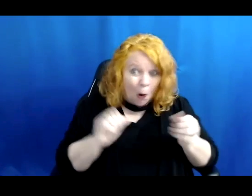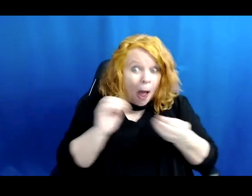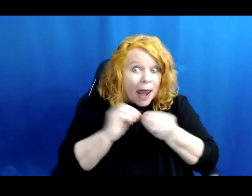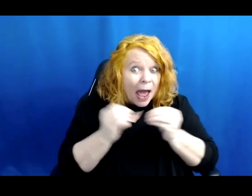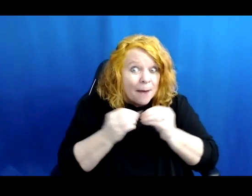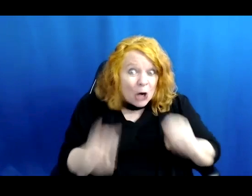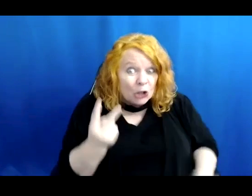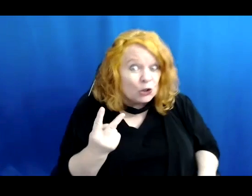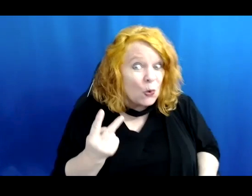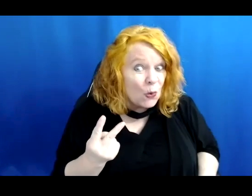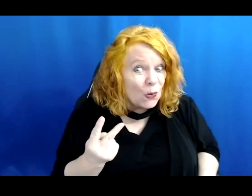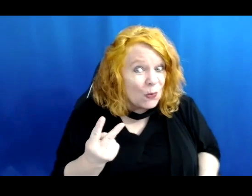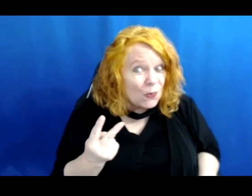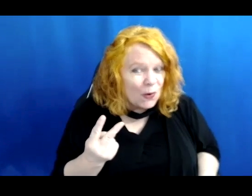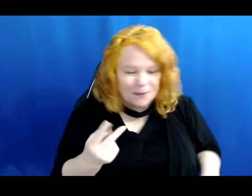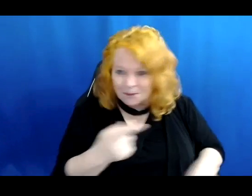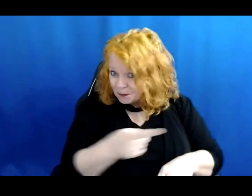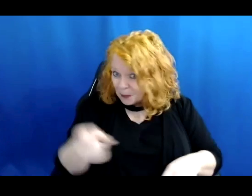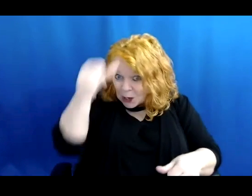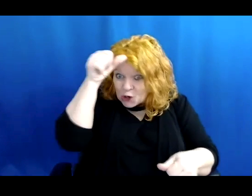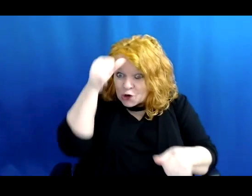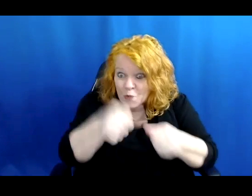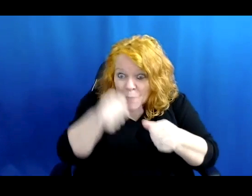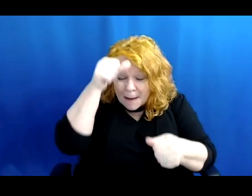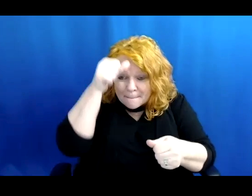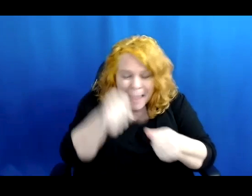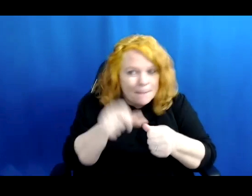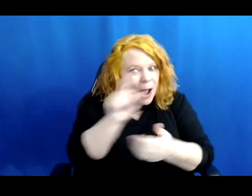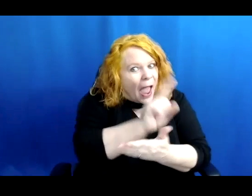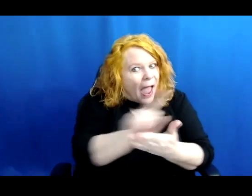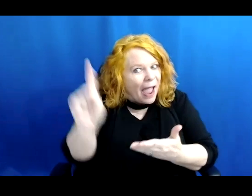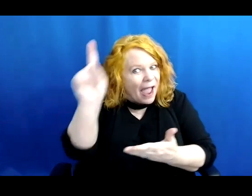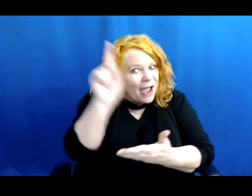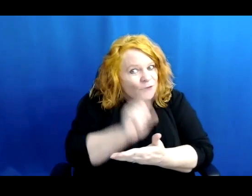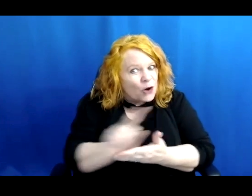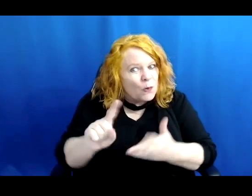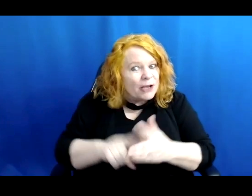Do you all remember that every single week we are saying out the names of some special